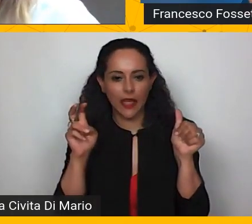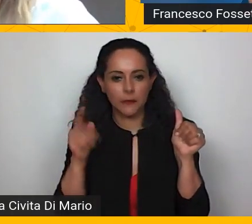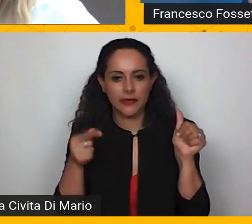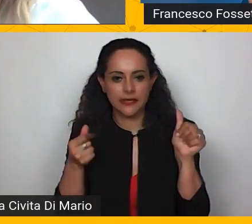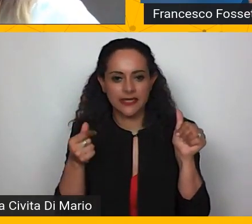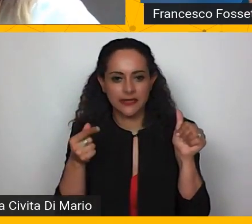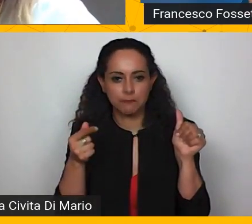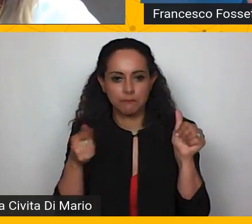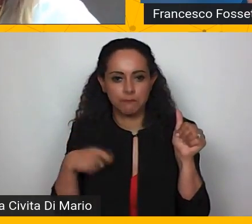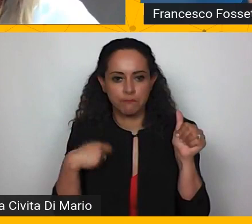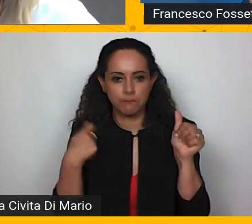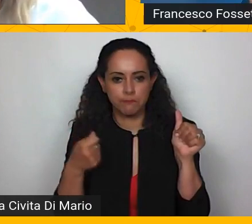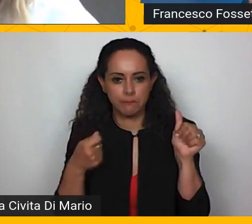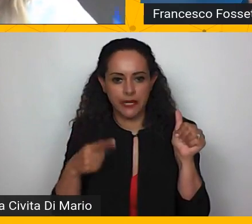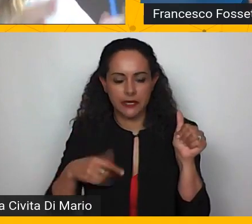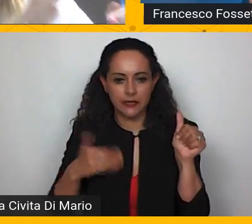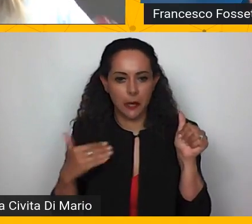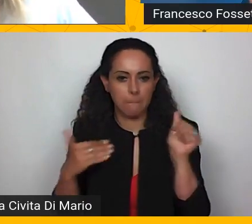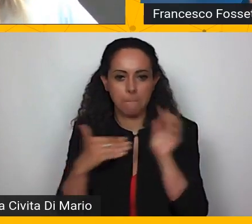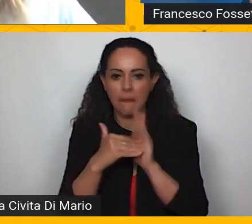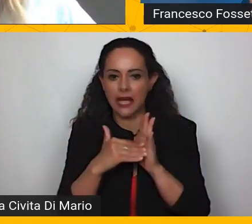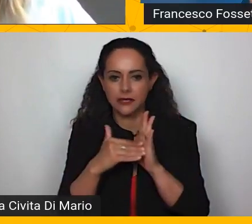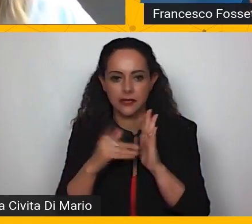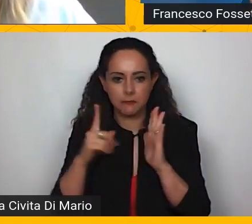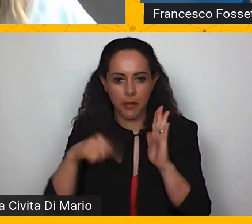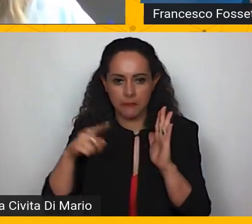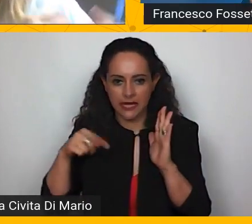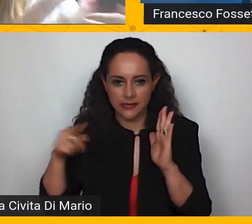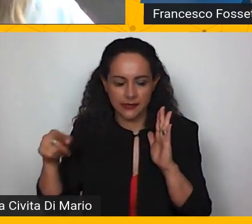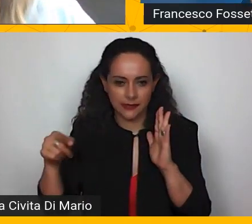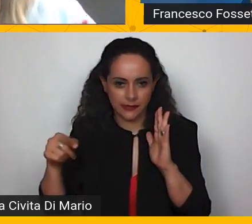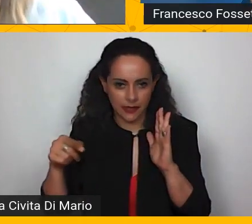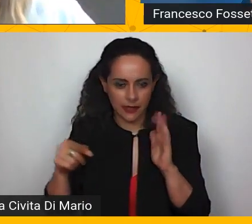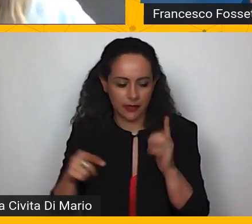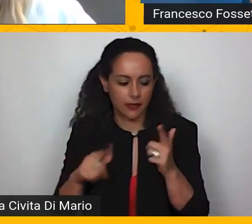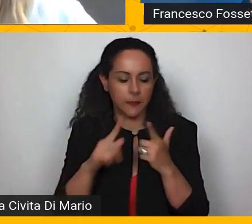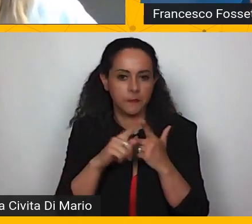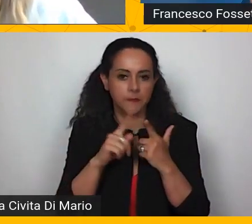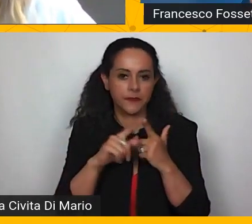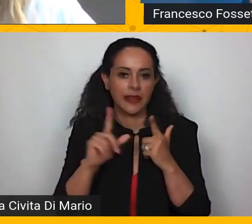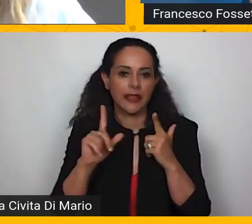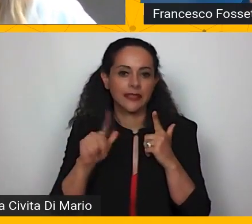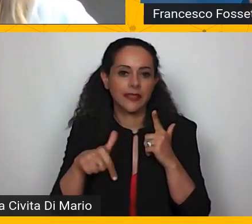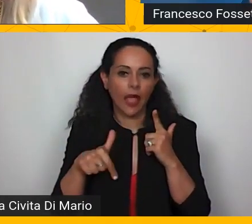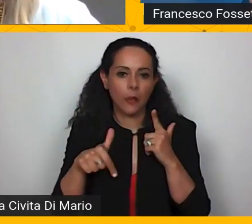spesa massima mensile o ogni